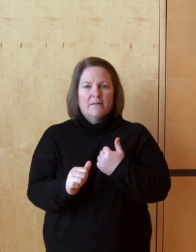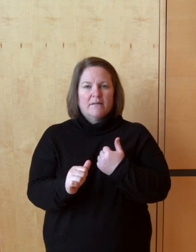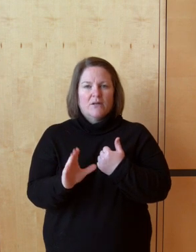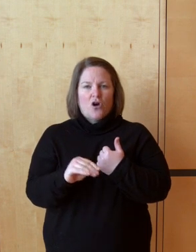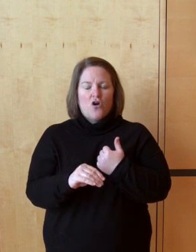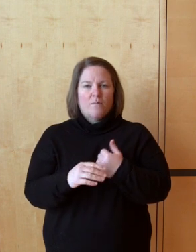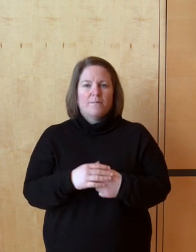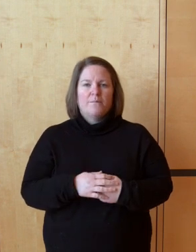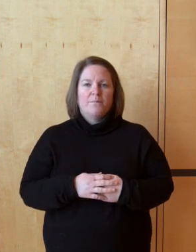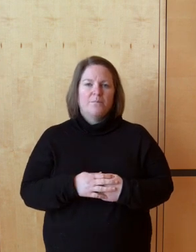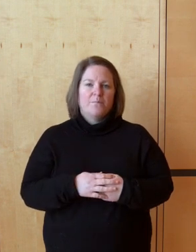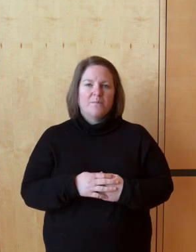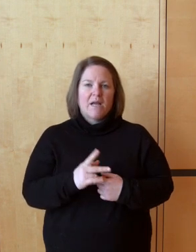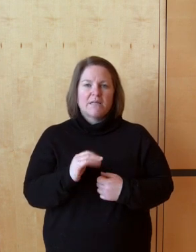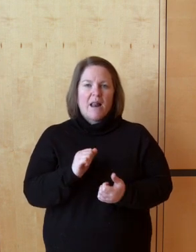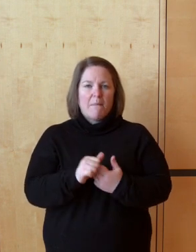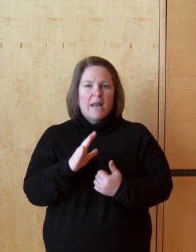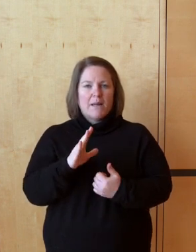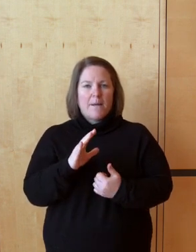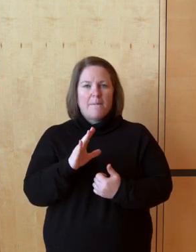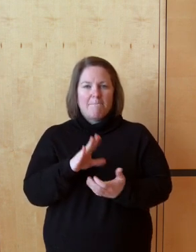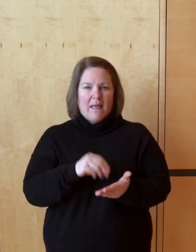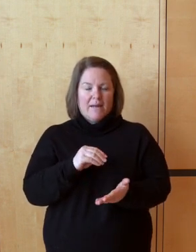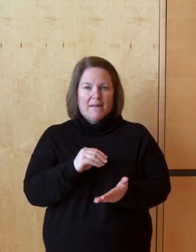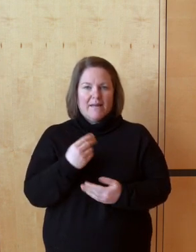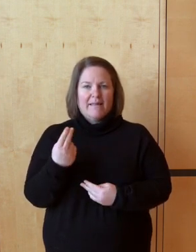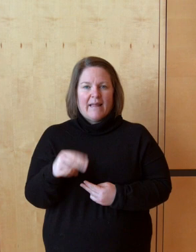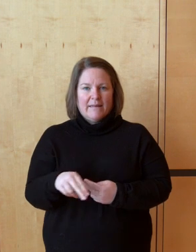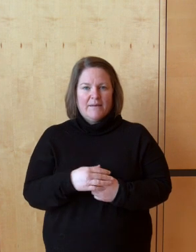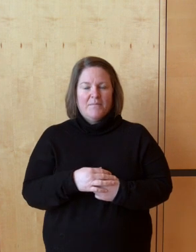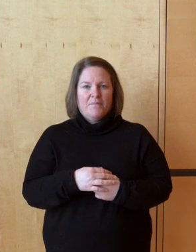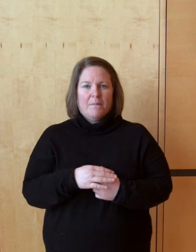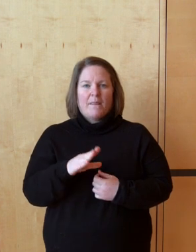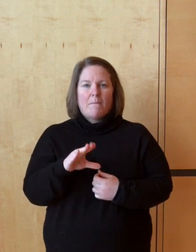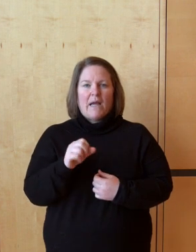Ja Kjell Bergmark Nej Magnus Bergmark